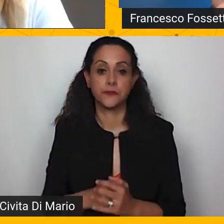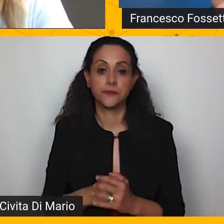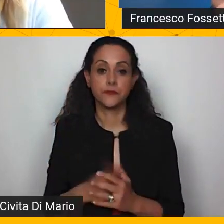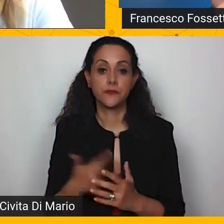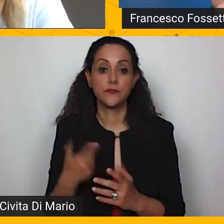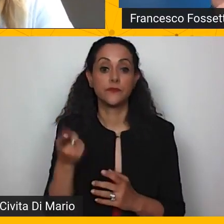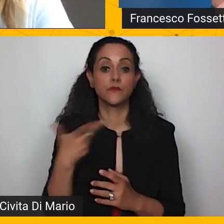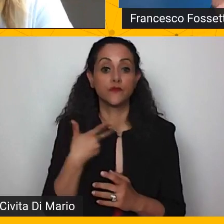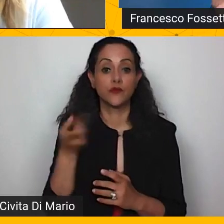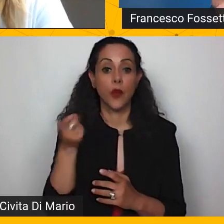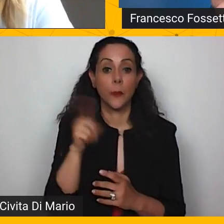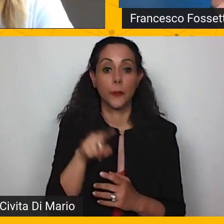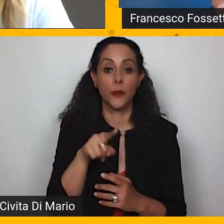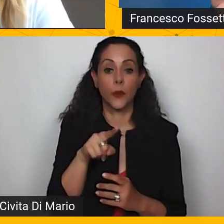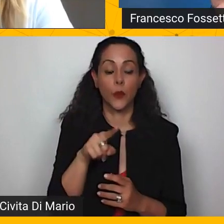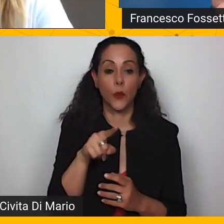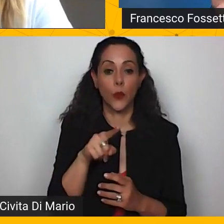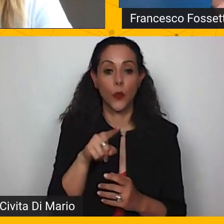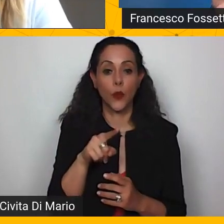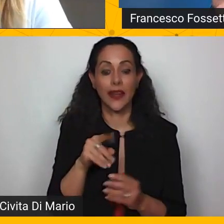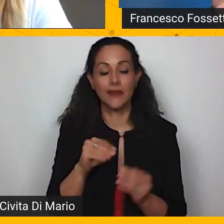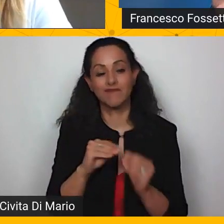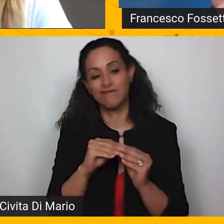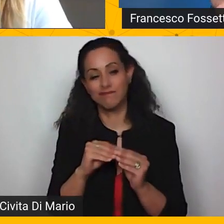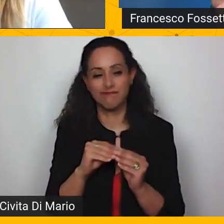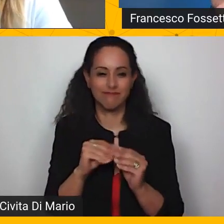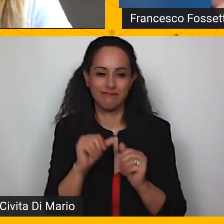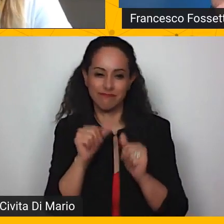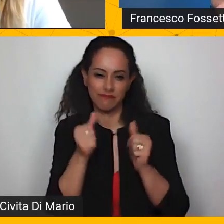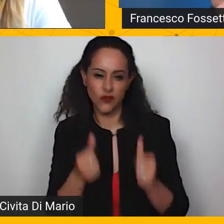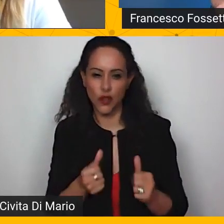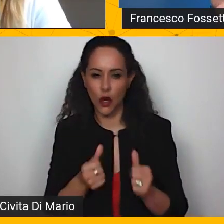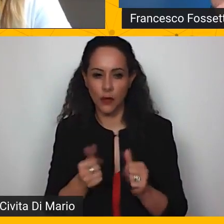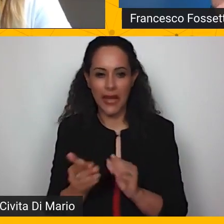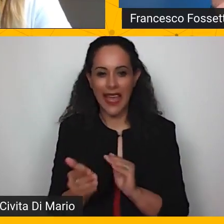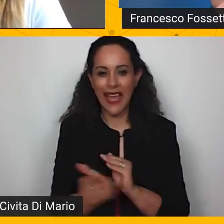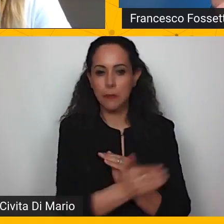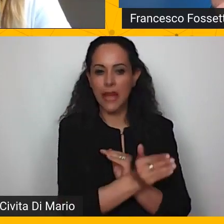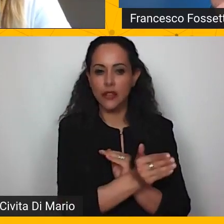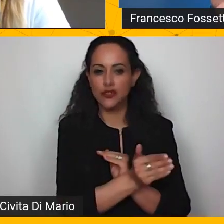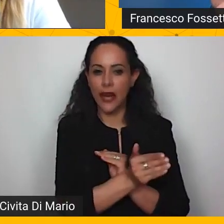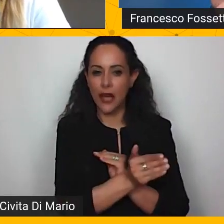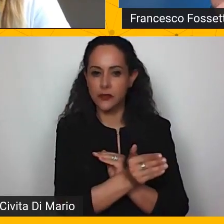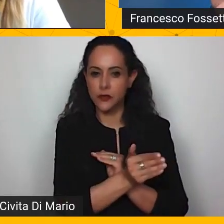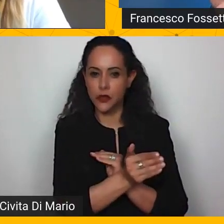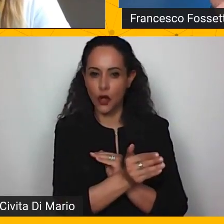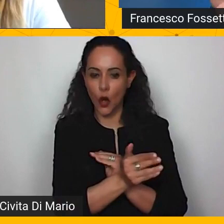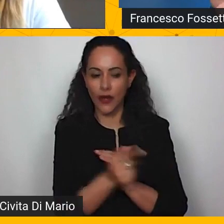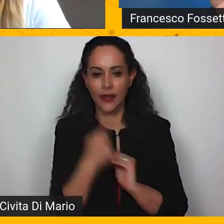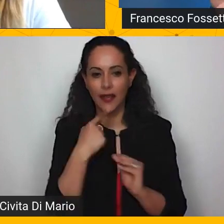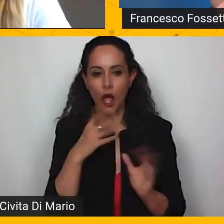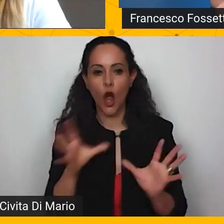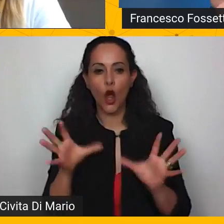sono anche delle dinamiche di emarginazione che vengono all'